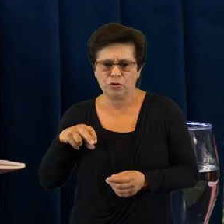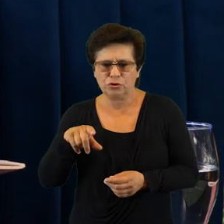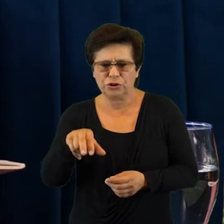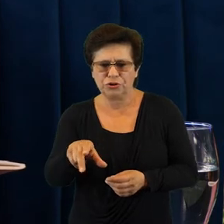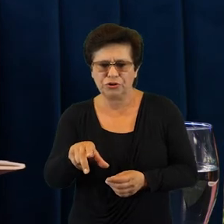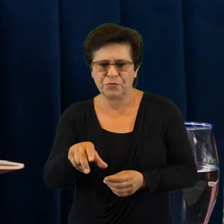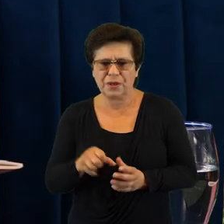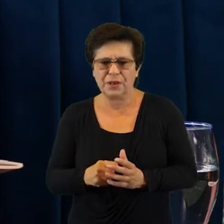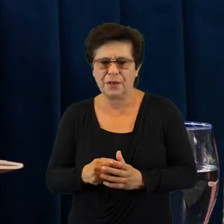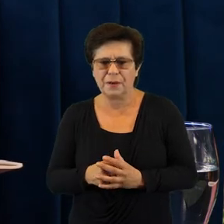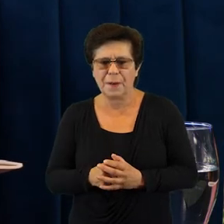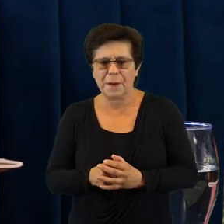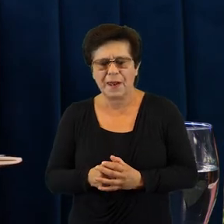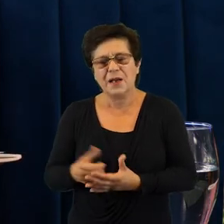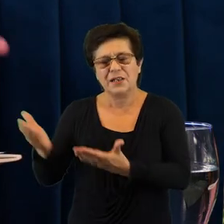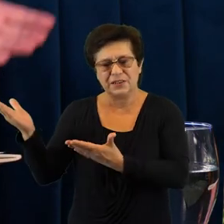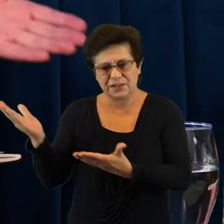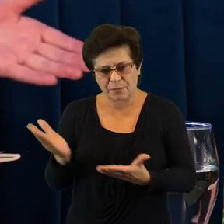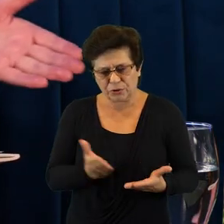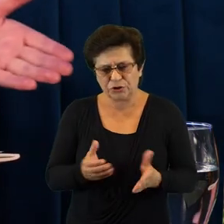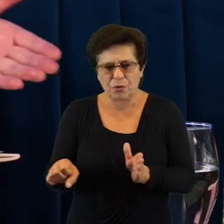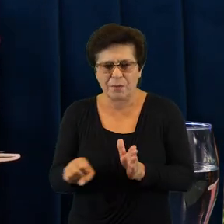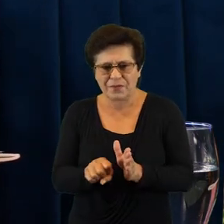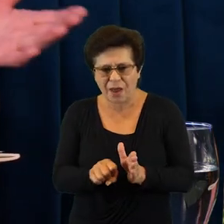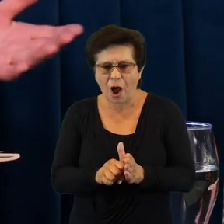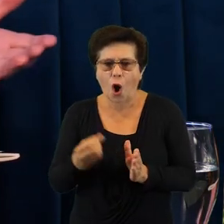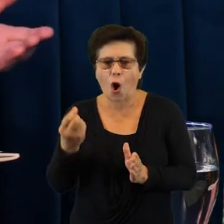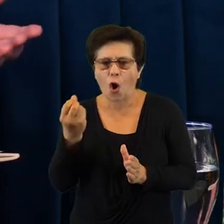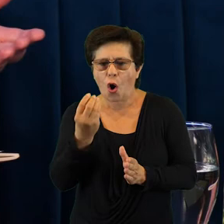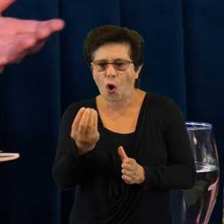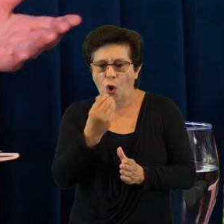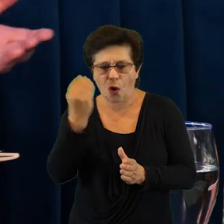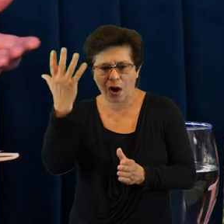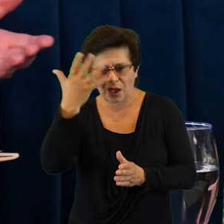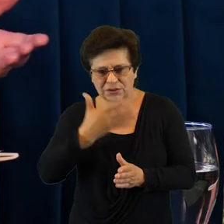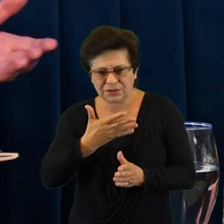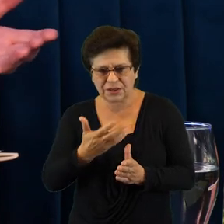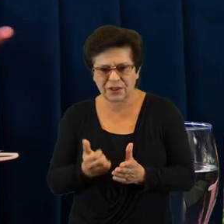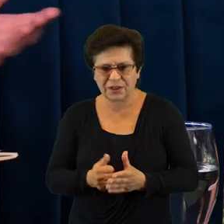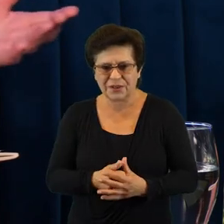Zaprosiłem Wacka na kolację do Literatki na dole, gdzie jest atmosfera, może nie ziemiańskiej i półpięterka,